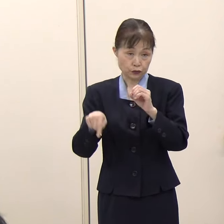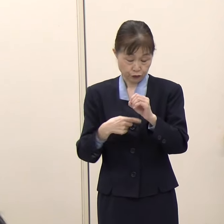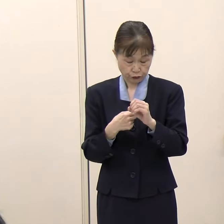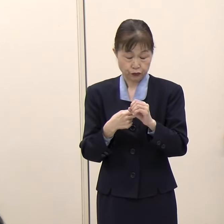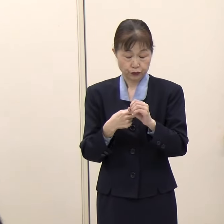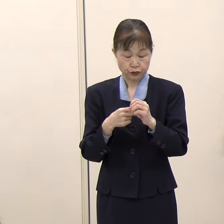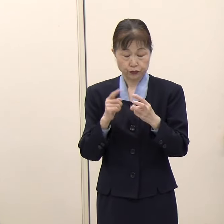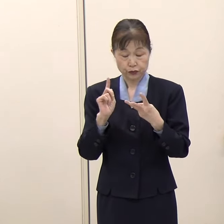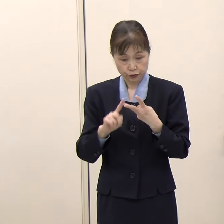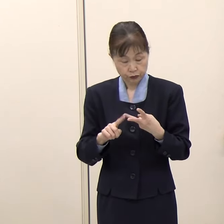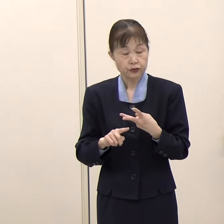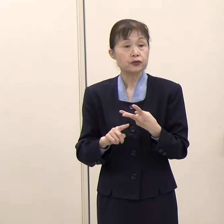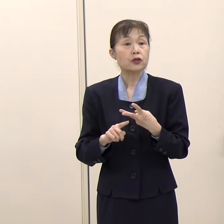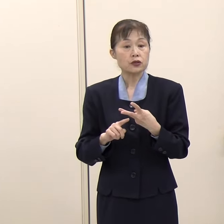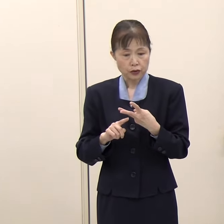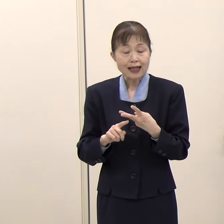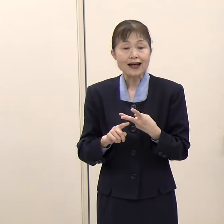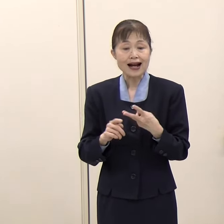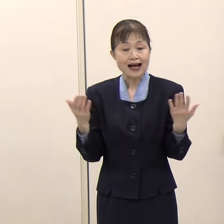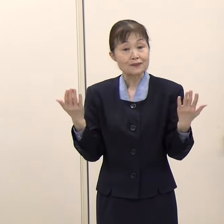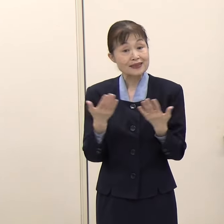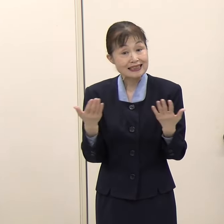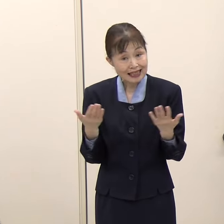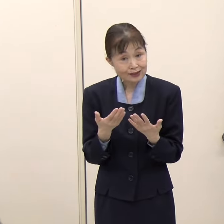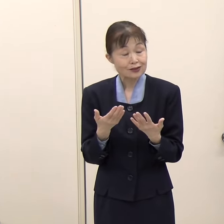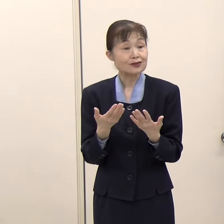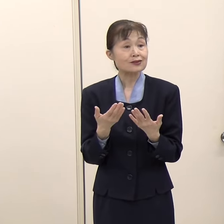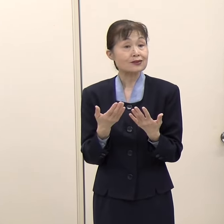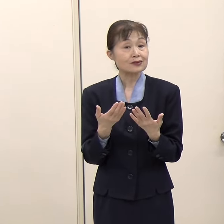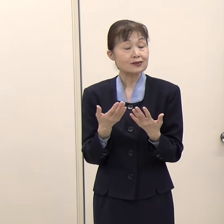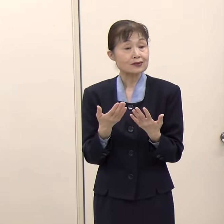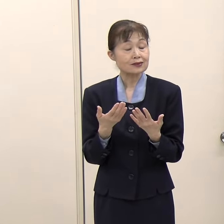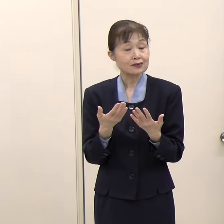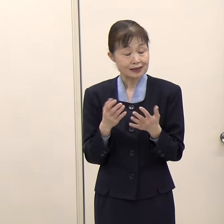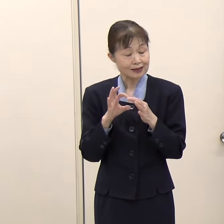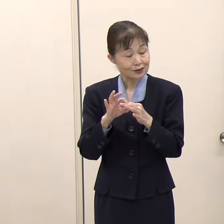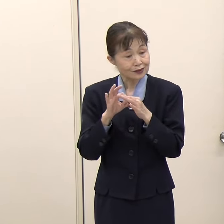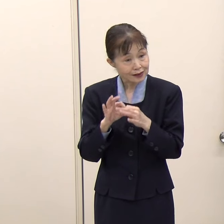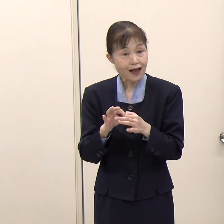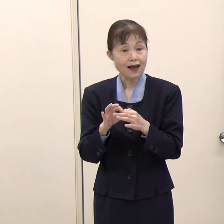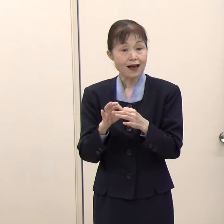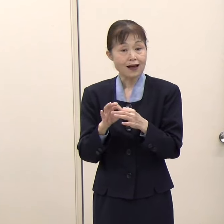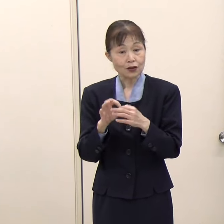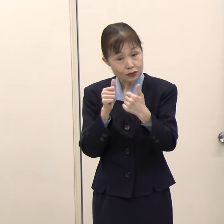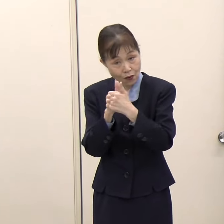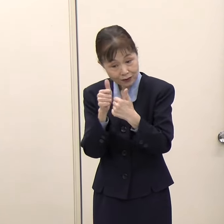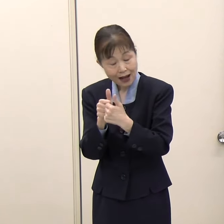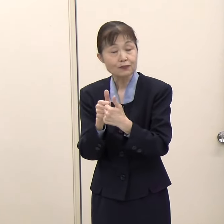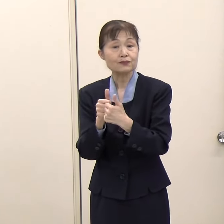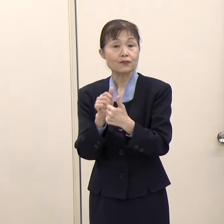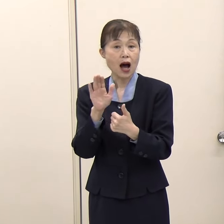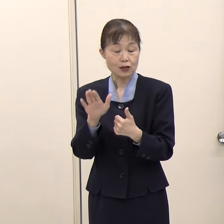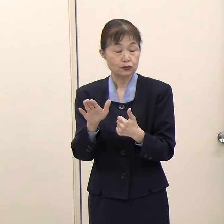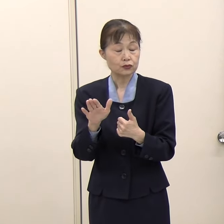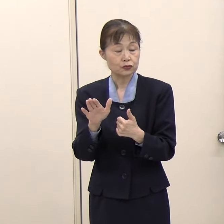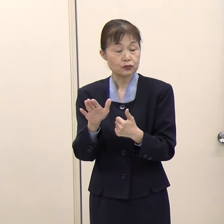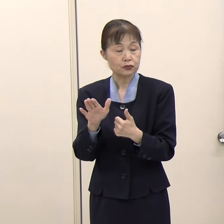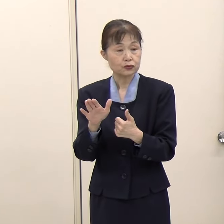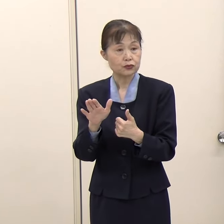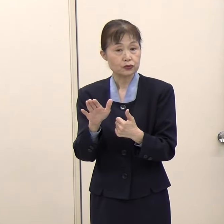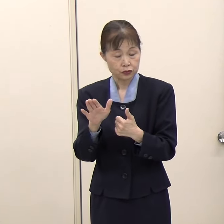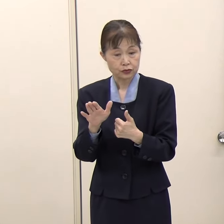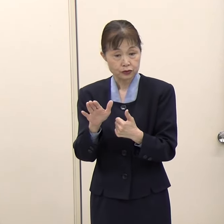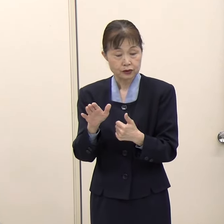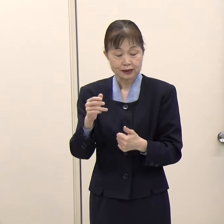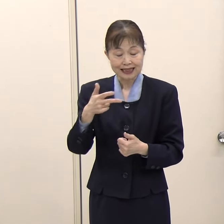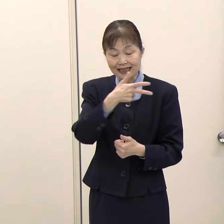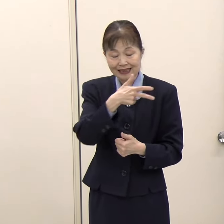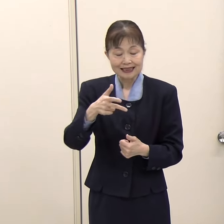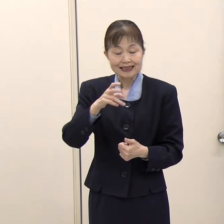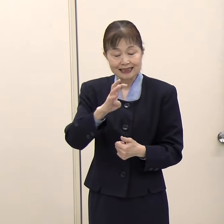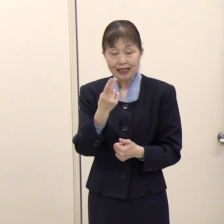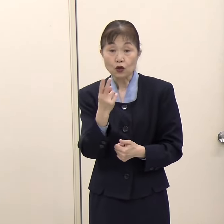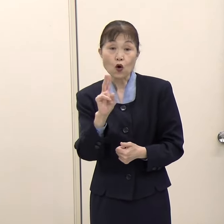色々なビジネスのことについてもご相談があると思いますので、ジェトロにも入っていただきます。